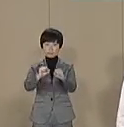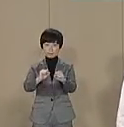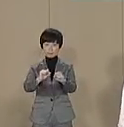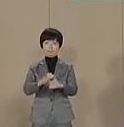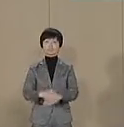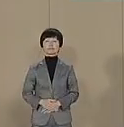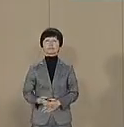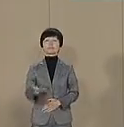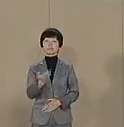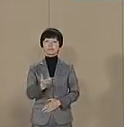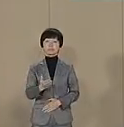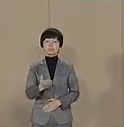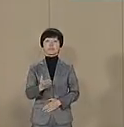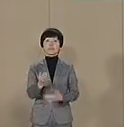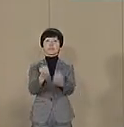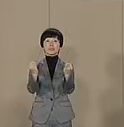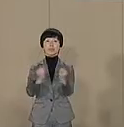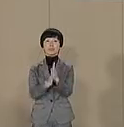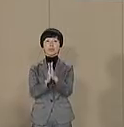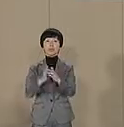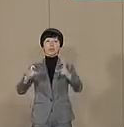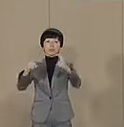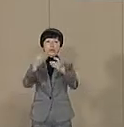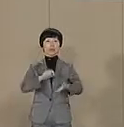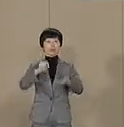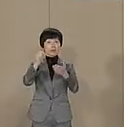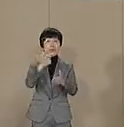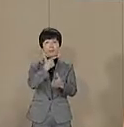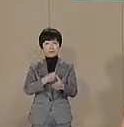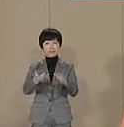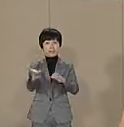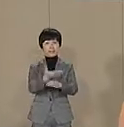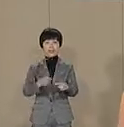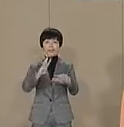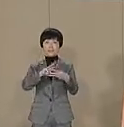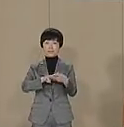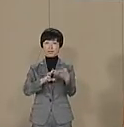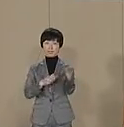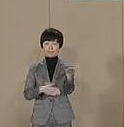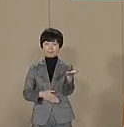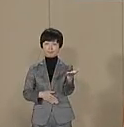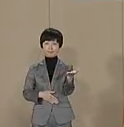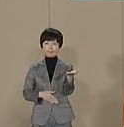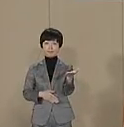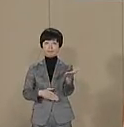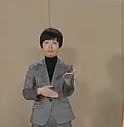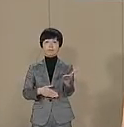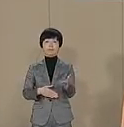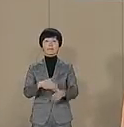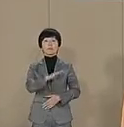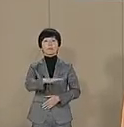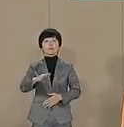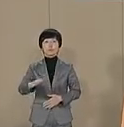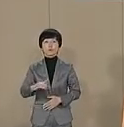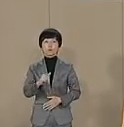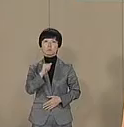(笠井) 次は ｢女性の願いを国会へ｣と頑張る 〔靴音〕 ｢女性の願いを国会へ｣と頑張る 池田真理子さんです 〔靴音〕 池田真理子さんです (池田) 貧困が 子供たちまで